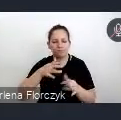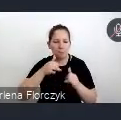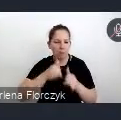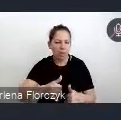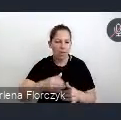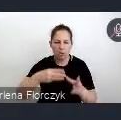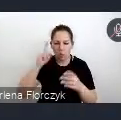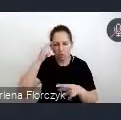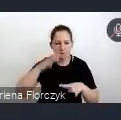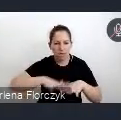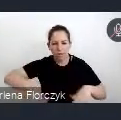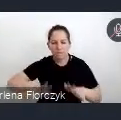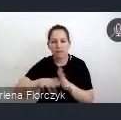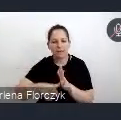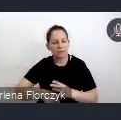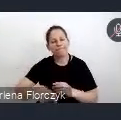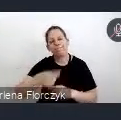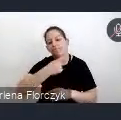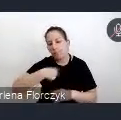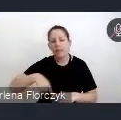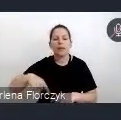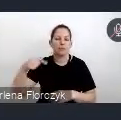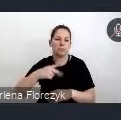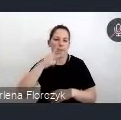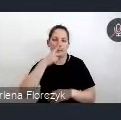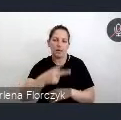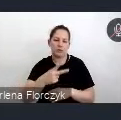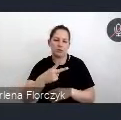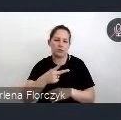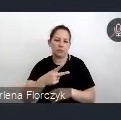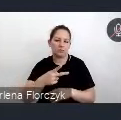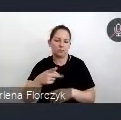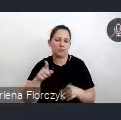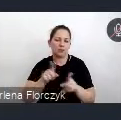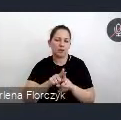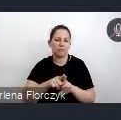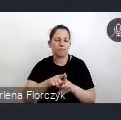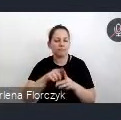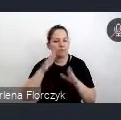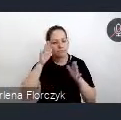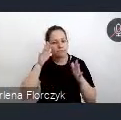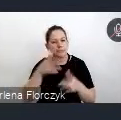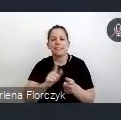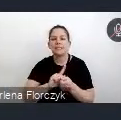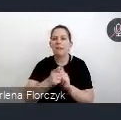natomiast my musimy patrzeć w kontekście zmiany klimatu,